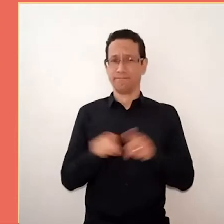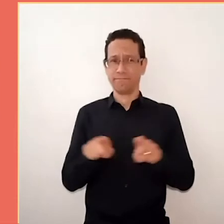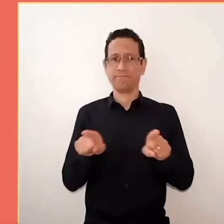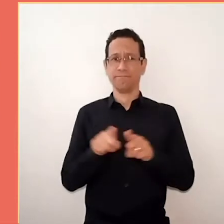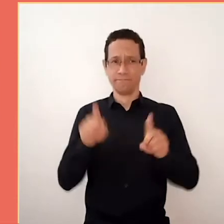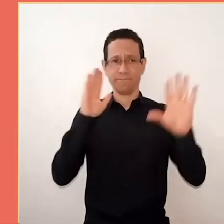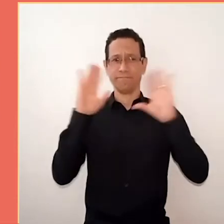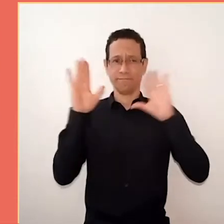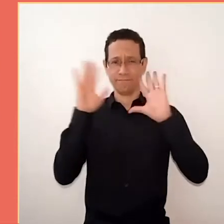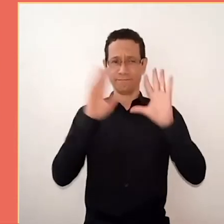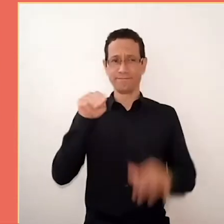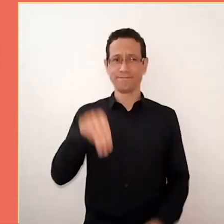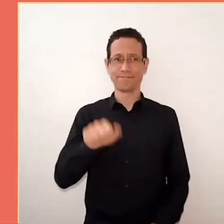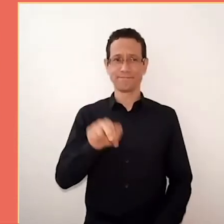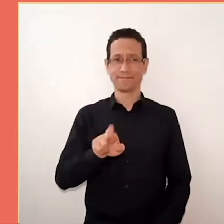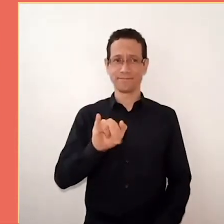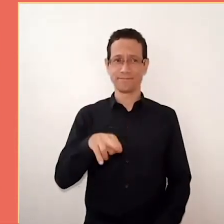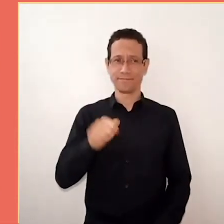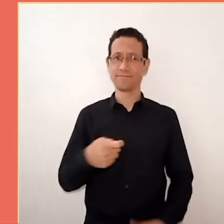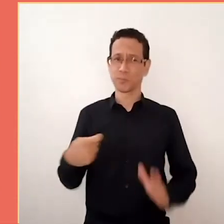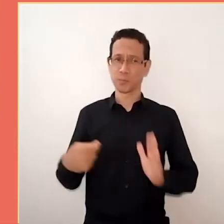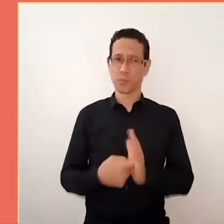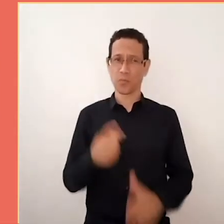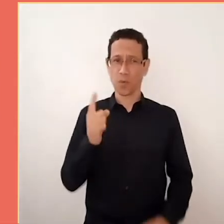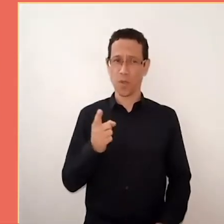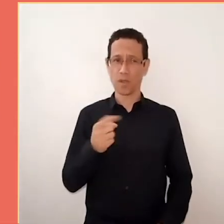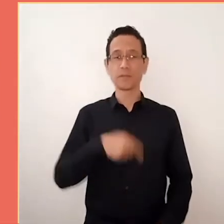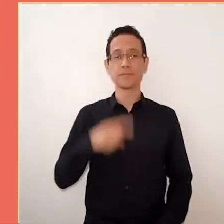como a Marina nos provoca, pra gente adjetivar essa transformação,